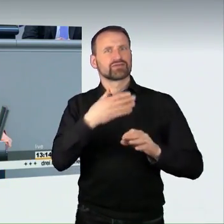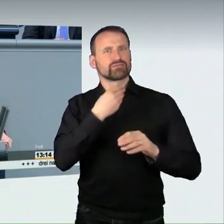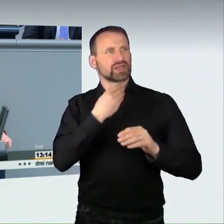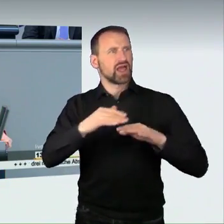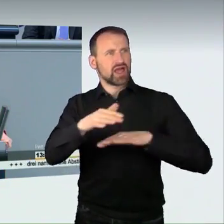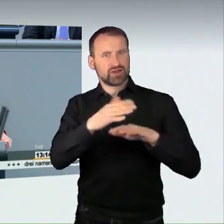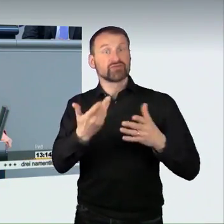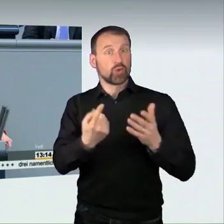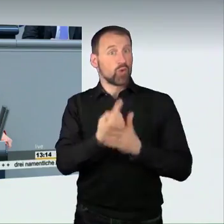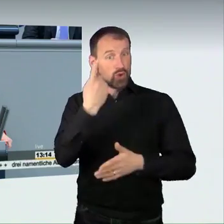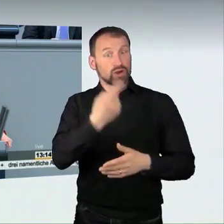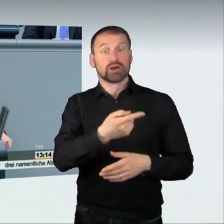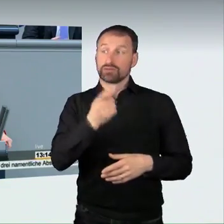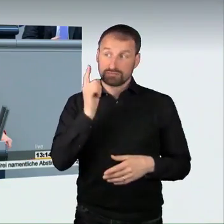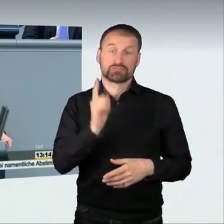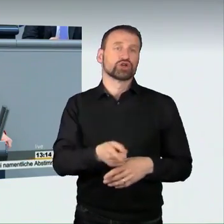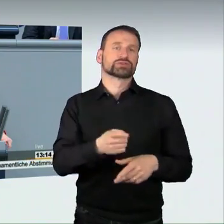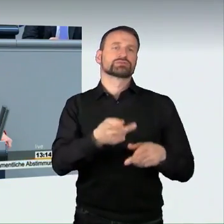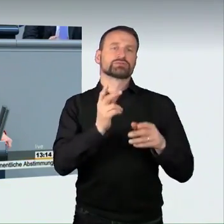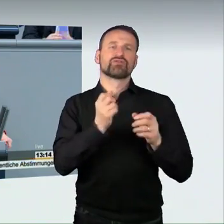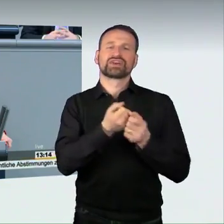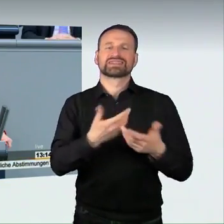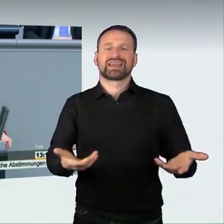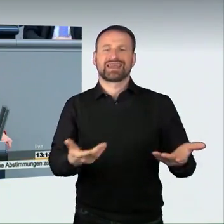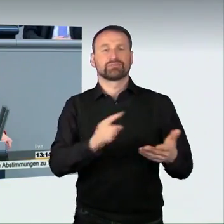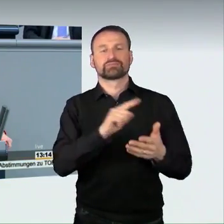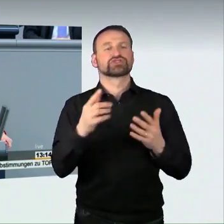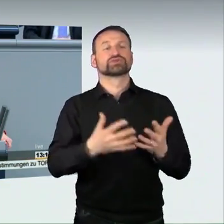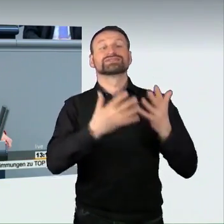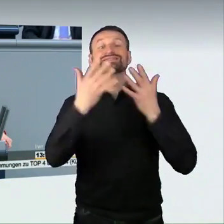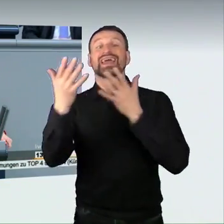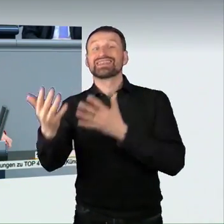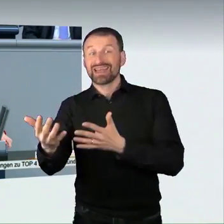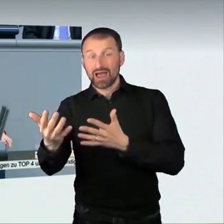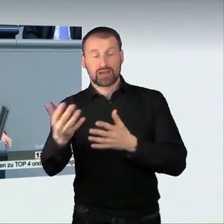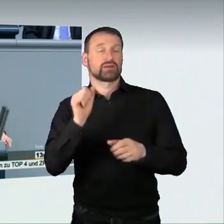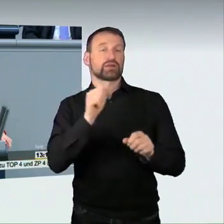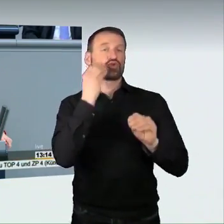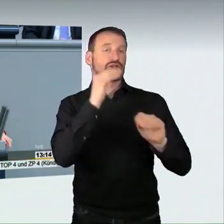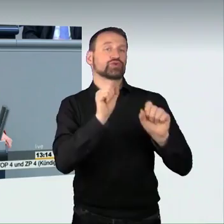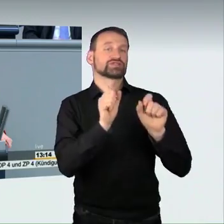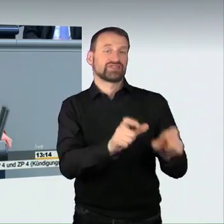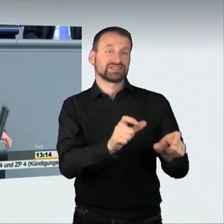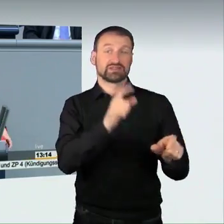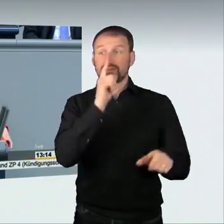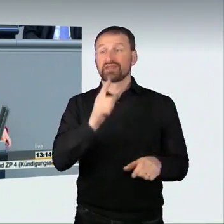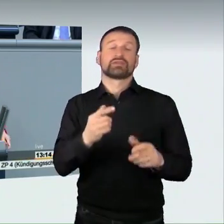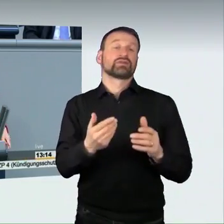Liebe Kolleginnen und Kollegen aus Hessen, leider ist unter Schwarz-Grün in Hessen keine Verbesserung eingetreten. (Applaus)